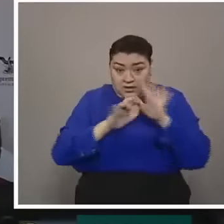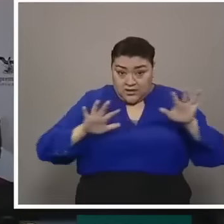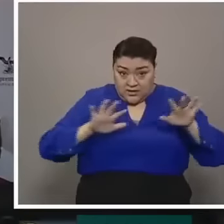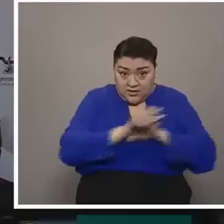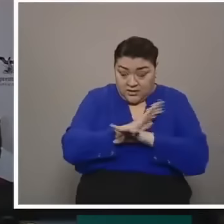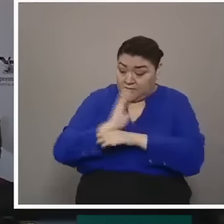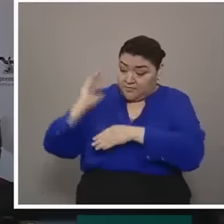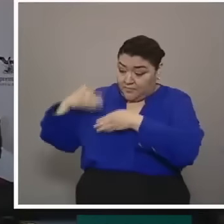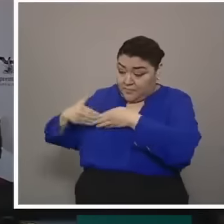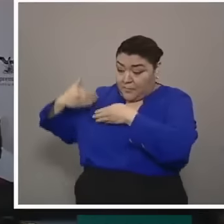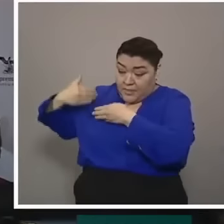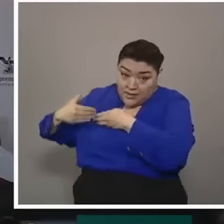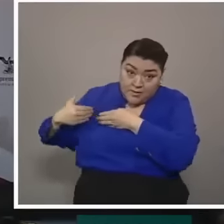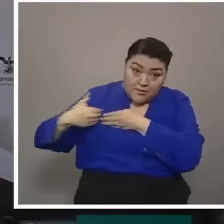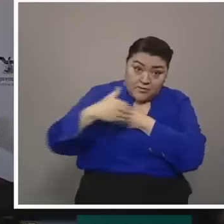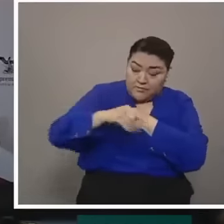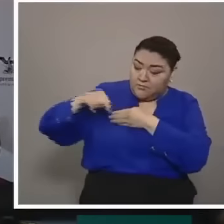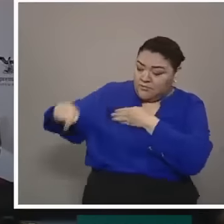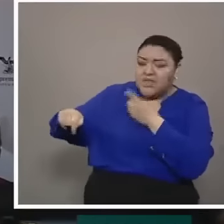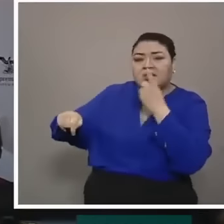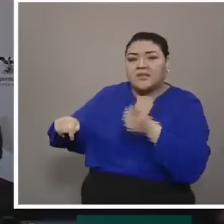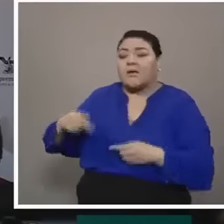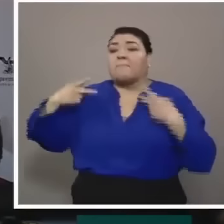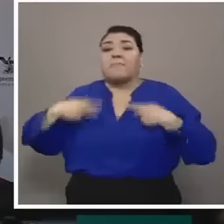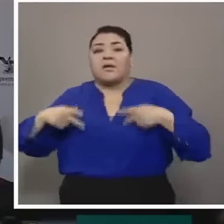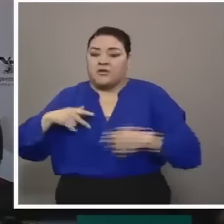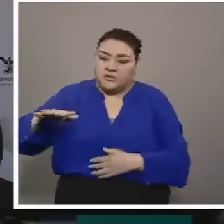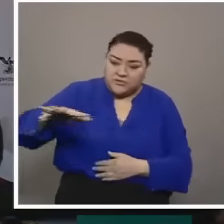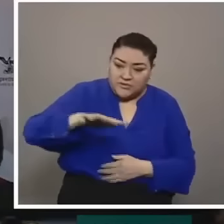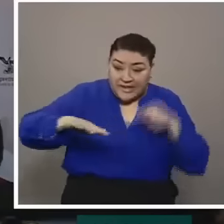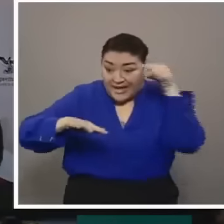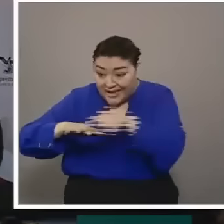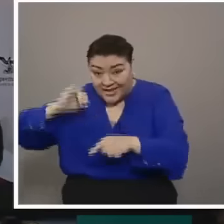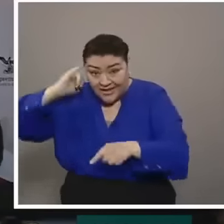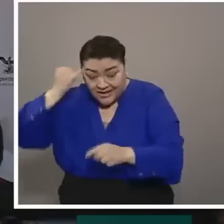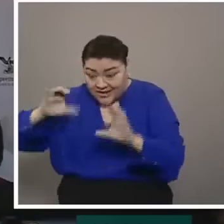sostuvo que el reconocimiento de pueblos y comunidades indígenas como sujetos de derecho